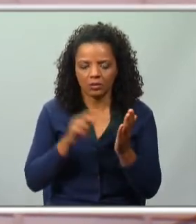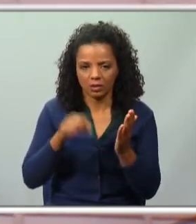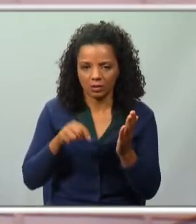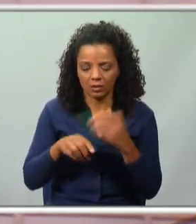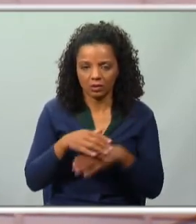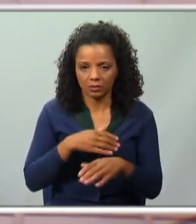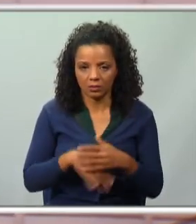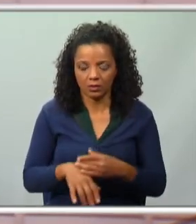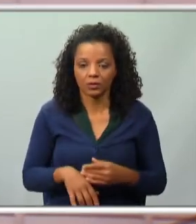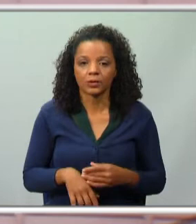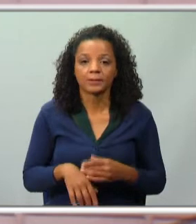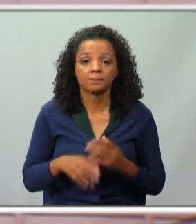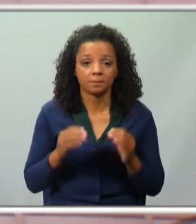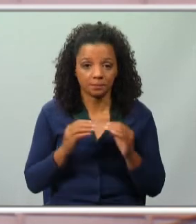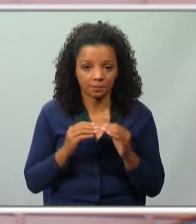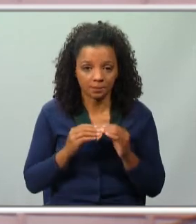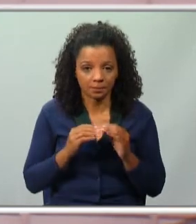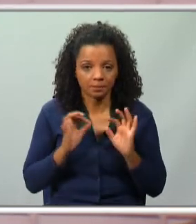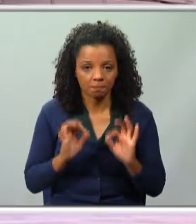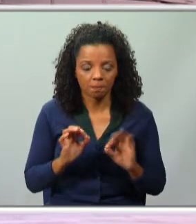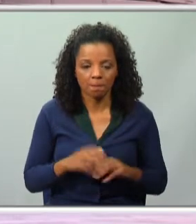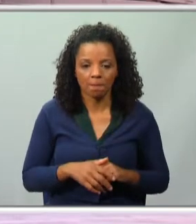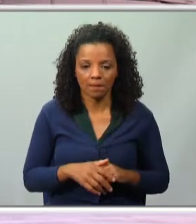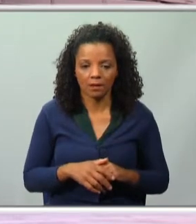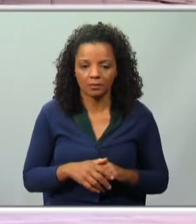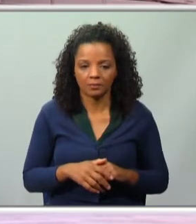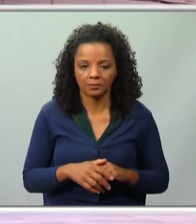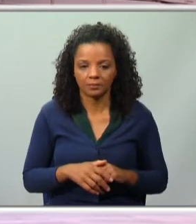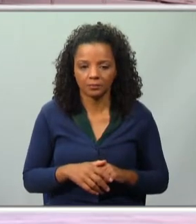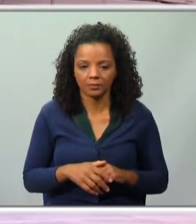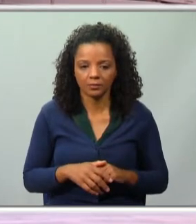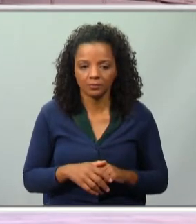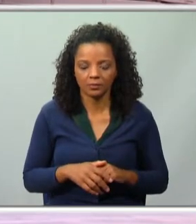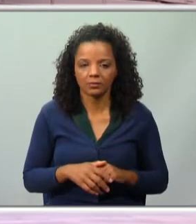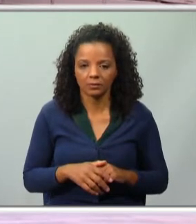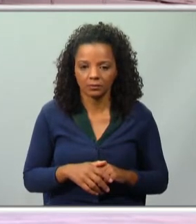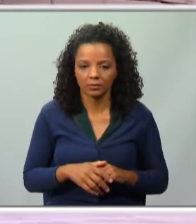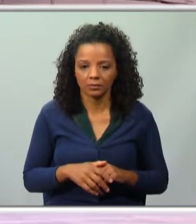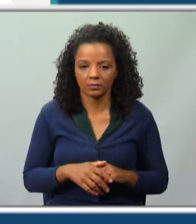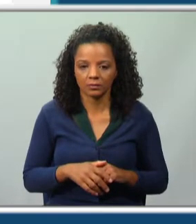estamos a fazer algo errado ou então começar homônimas 我們是不是做錯了什麼開始同音字